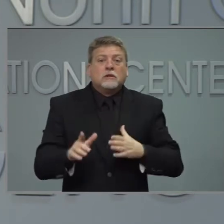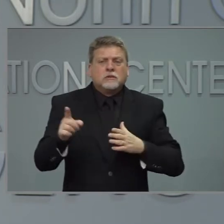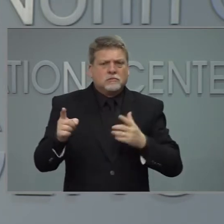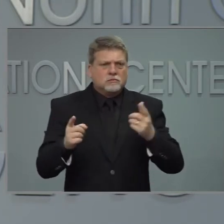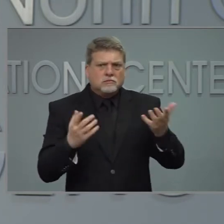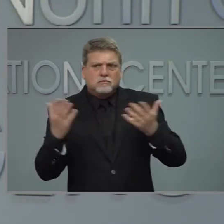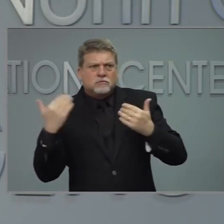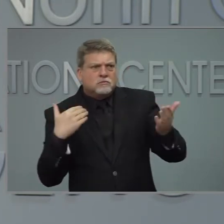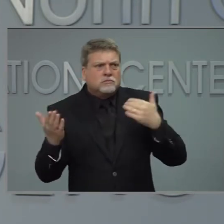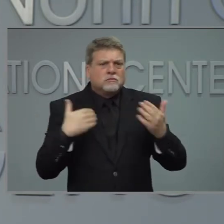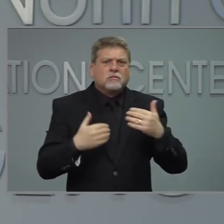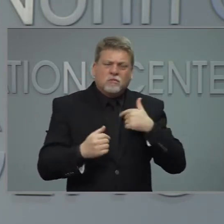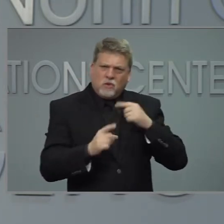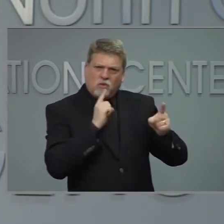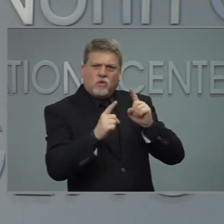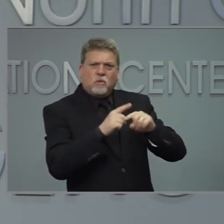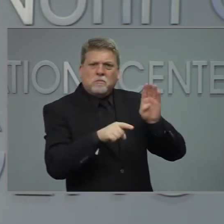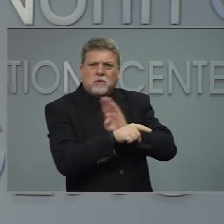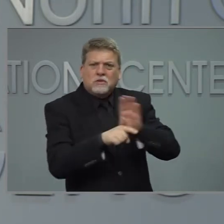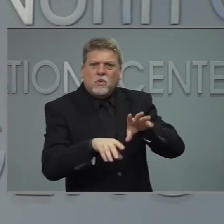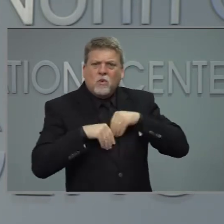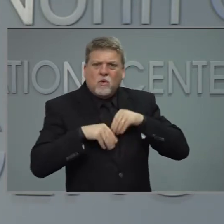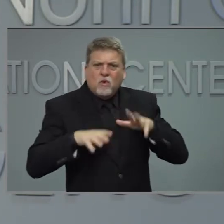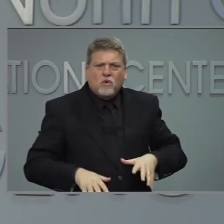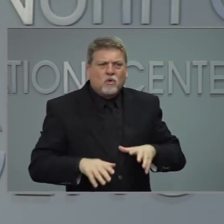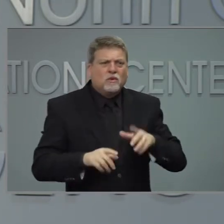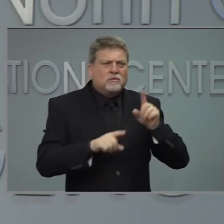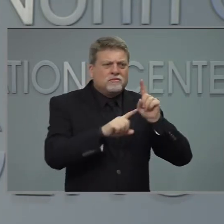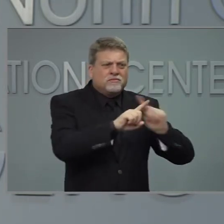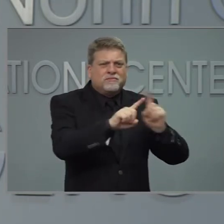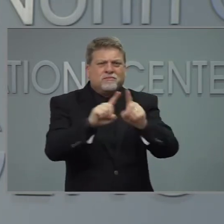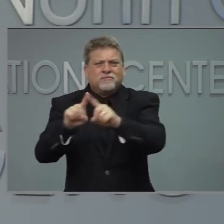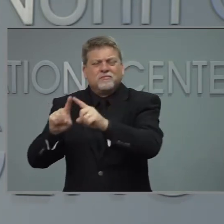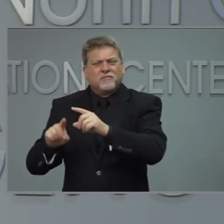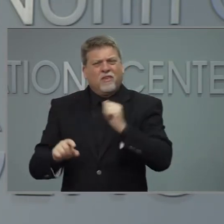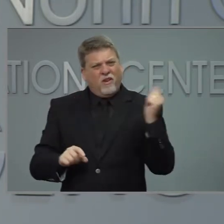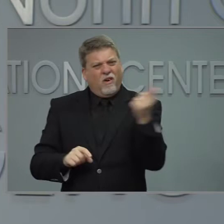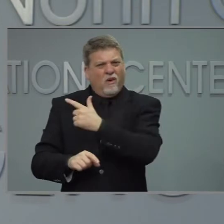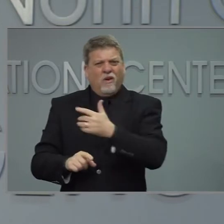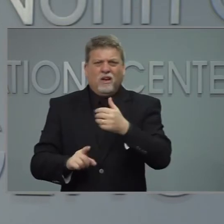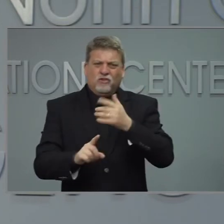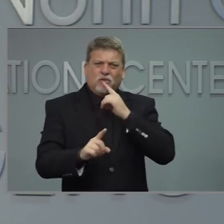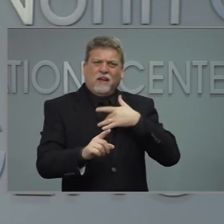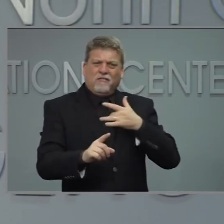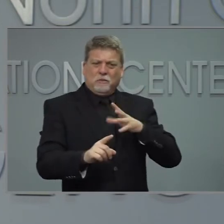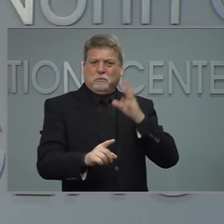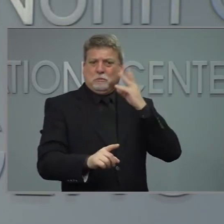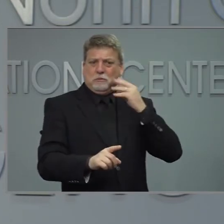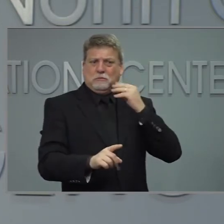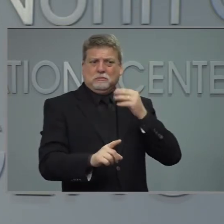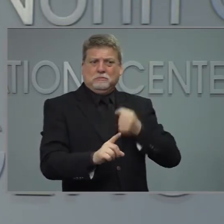hablado con familias con dueños de negocios, tantas personas han sufrido tanto por esta